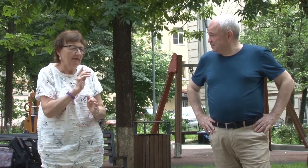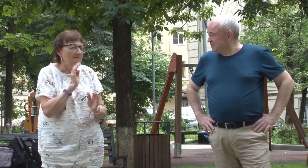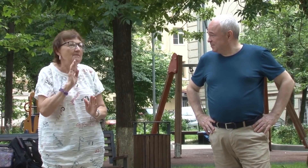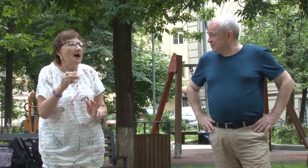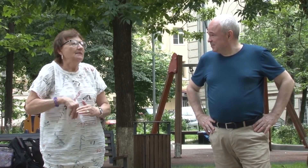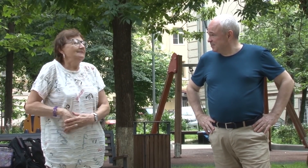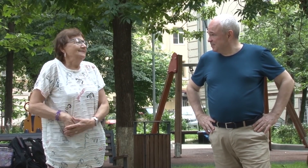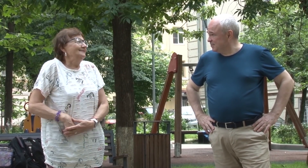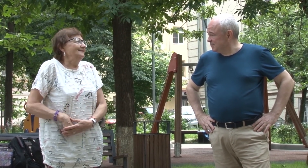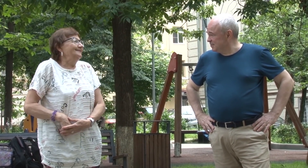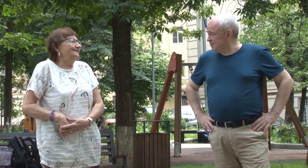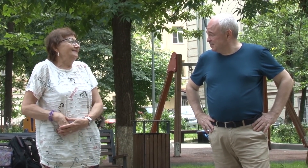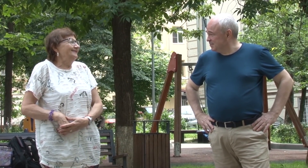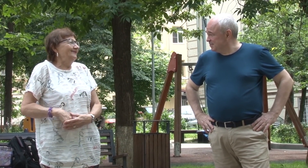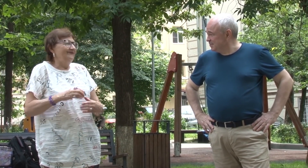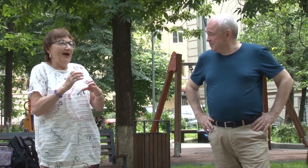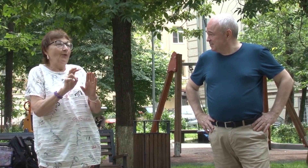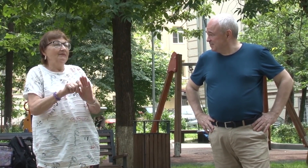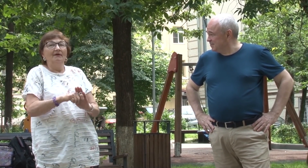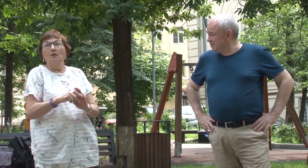Мама держала в кармане, никому не показывала.